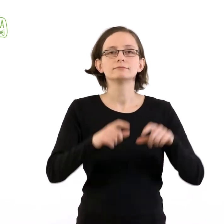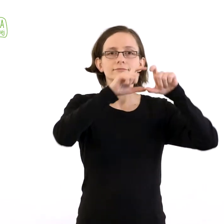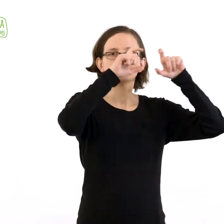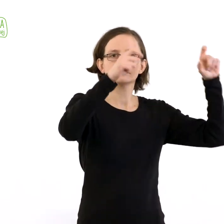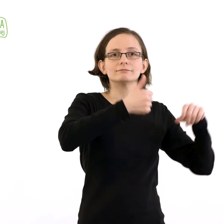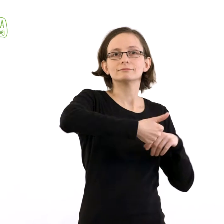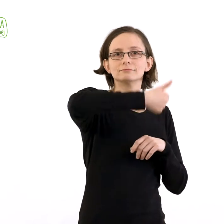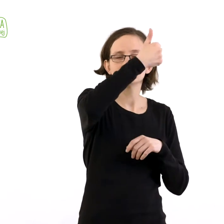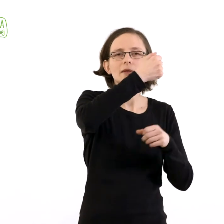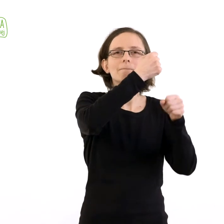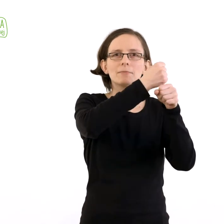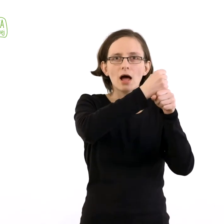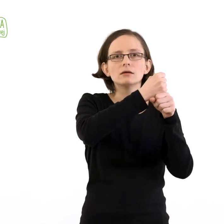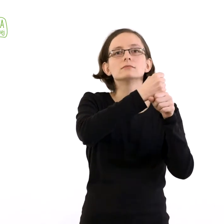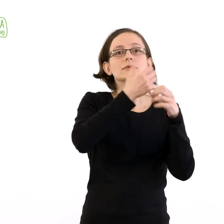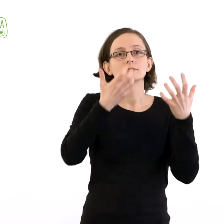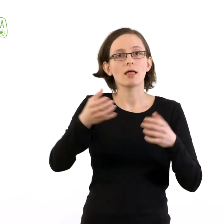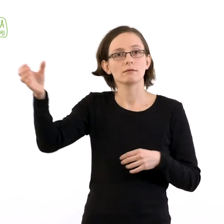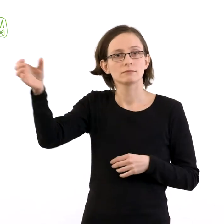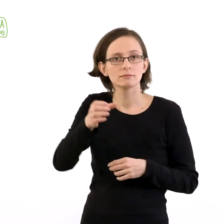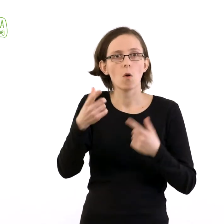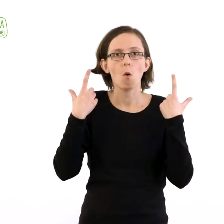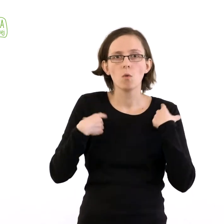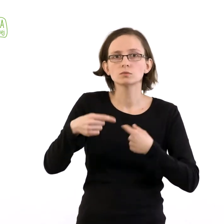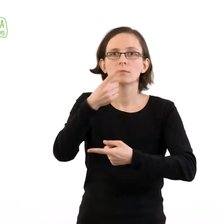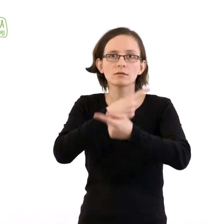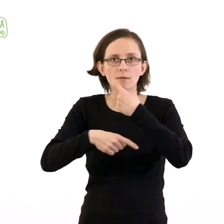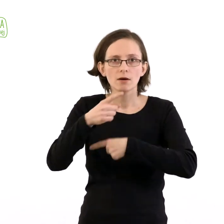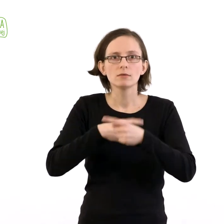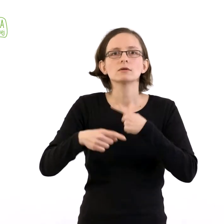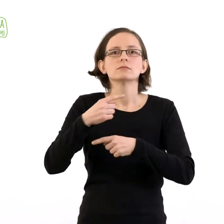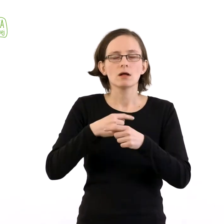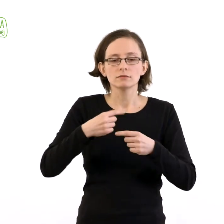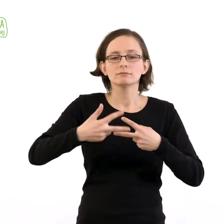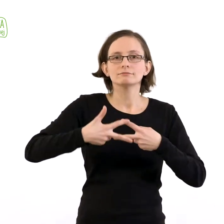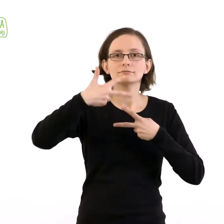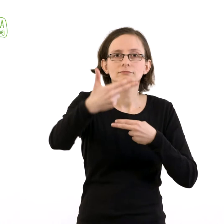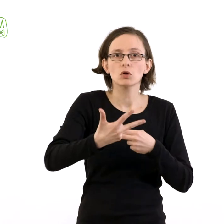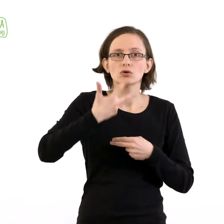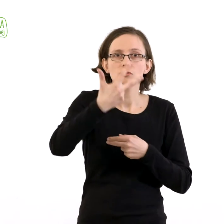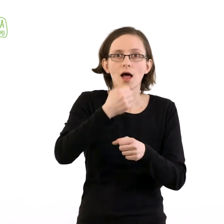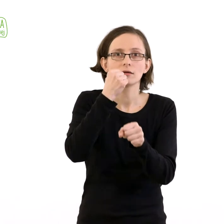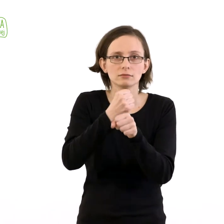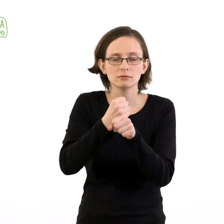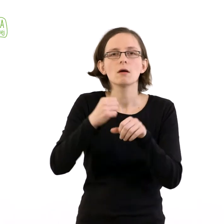Pracodawca, który zatrudni osobę niepełnosprawną przez okres co najmniej 36 miesięcy,